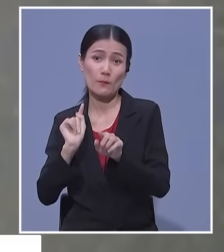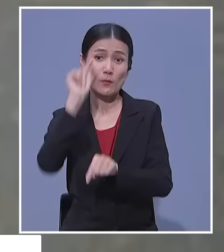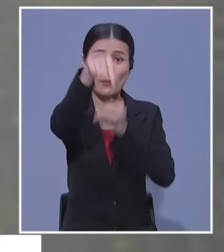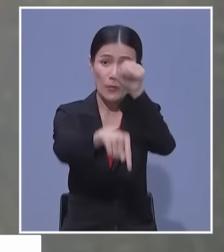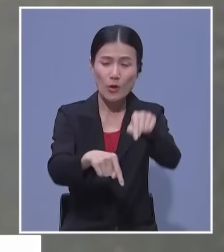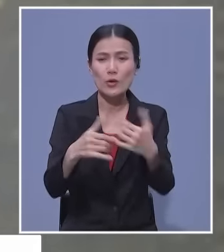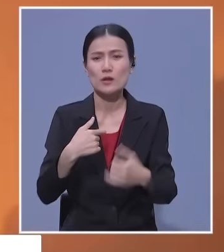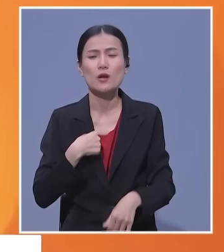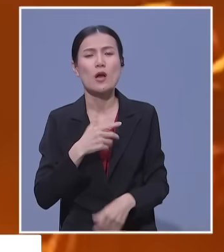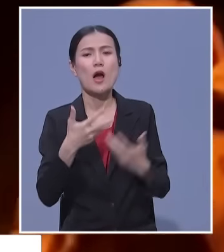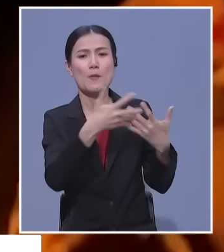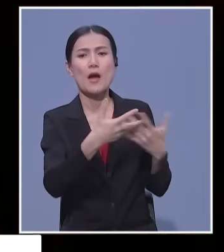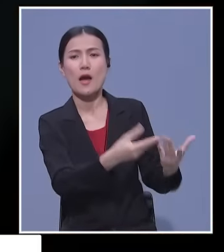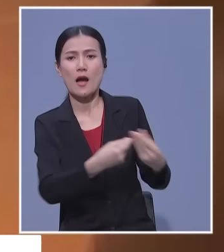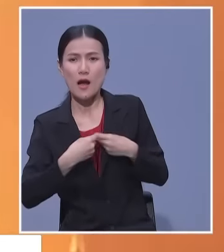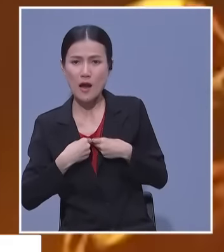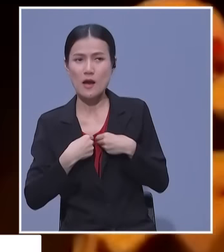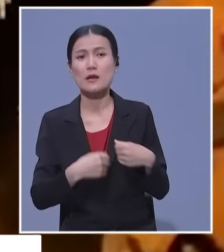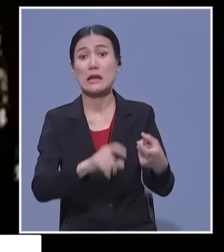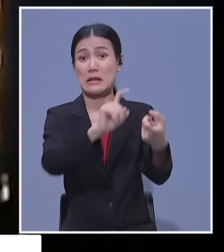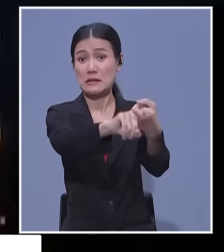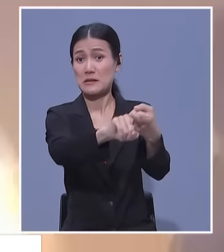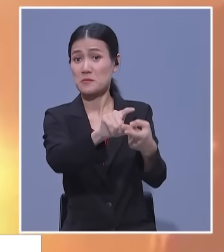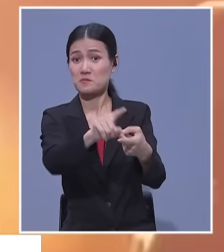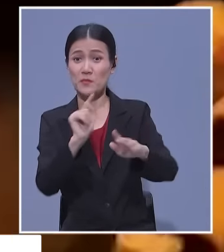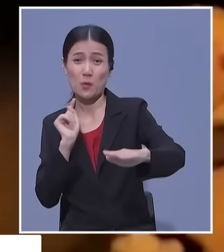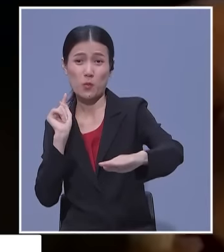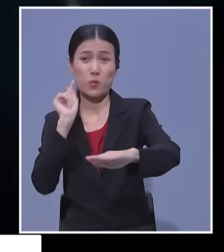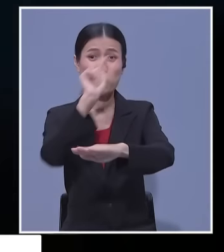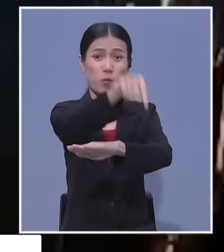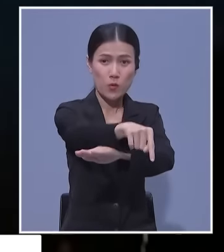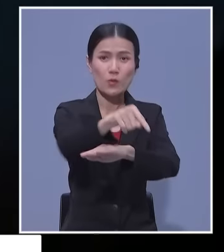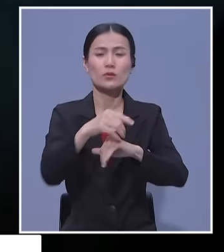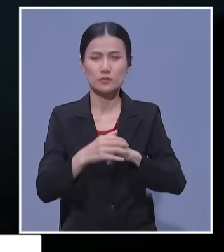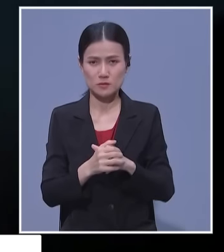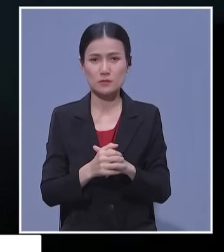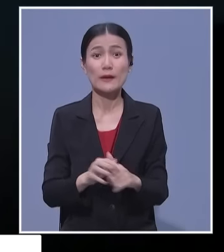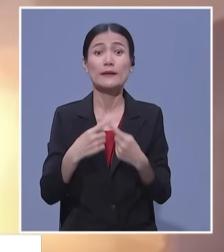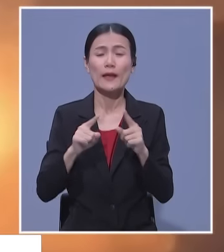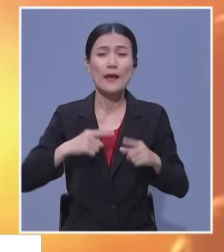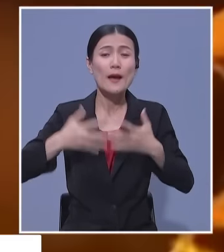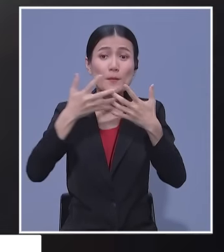ตัวสูงเข้าไปยังดินแดนของรัสเซียขณะที่ สหรัฐก็ยังไม่ได้แสดงความเห็นโดยตรงต่อ